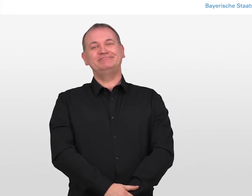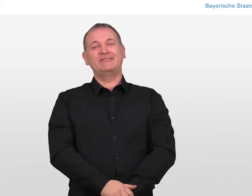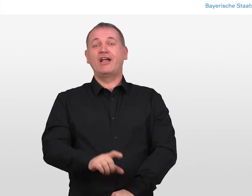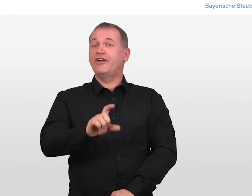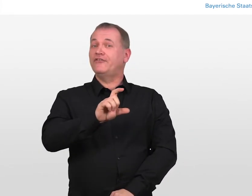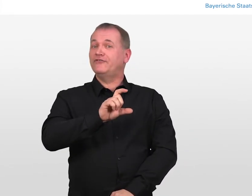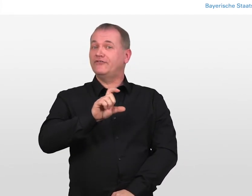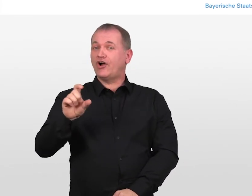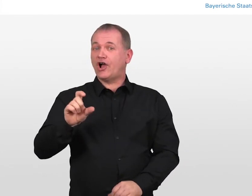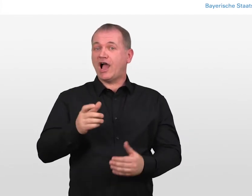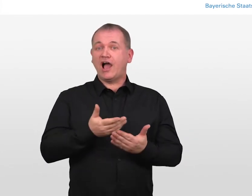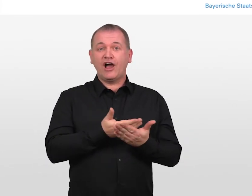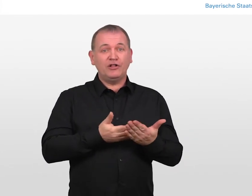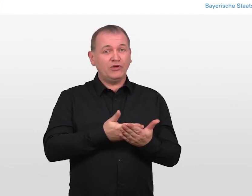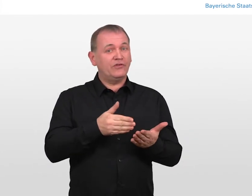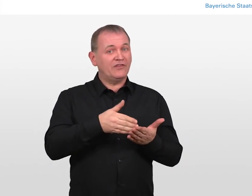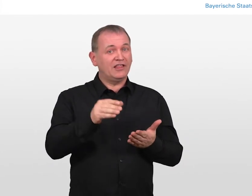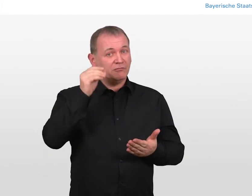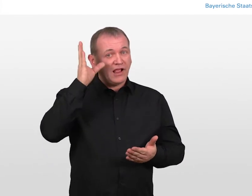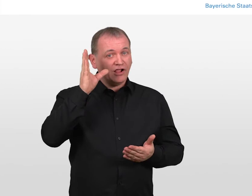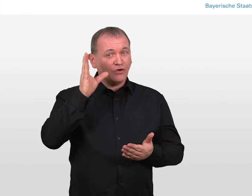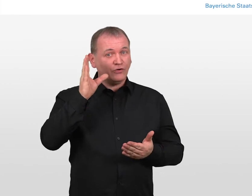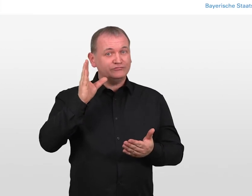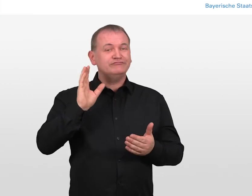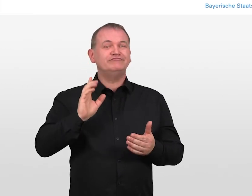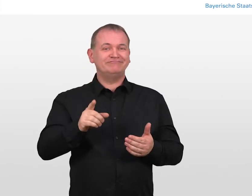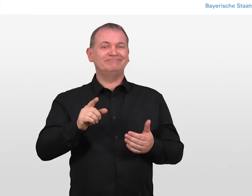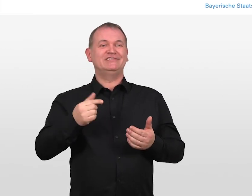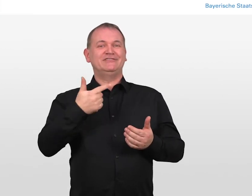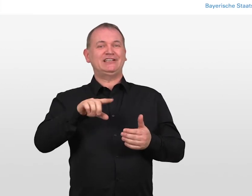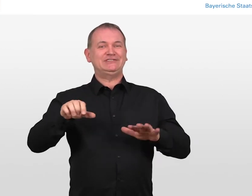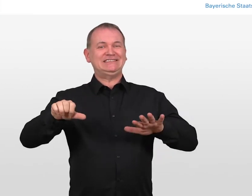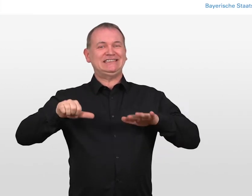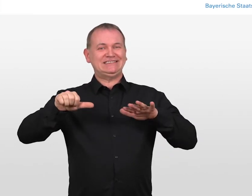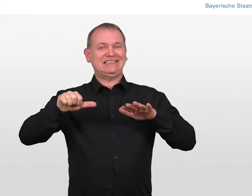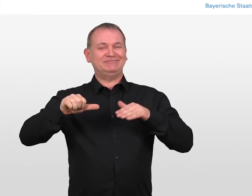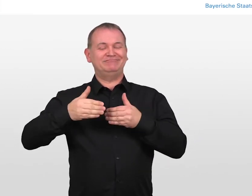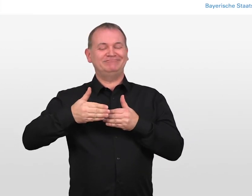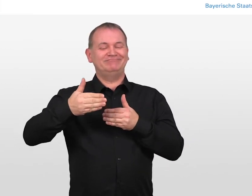Die Woche der Aus- und Weiterbildung wird seit dem Jahr 2016